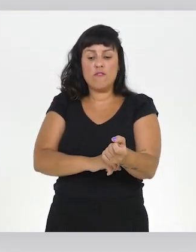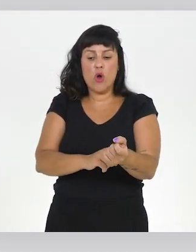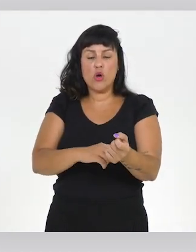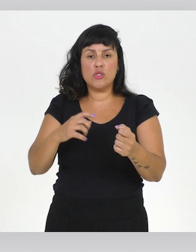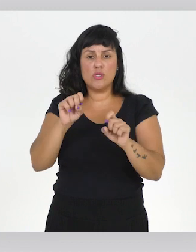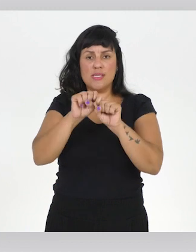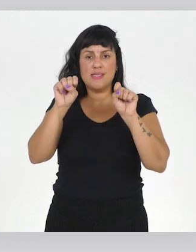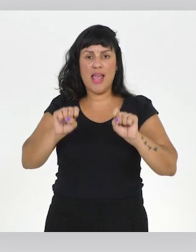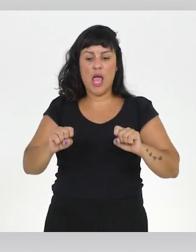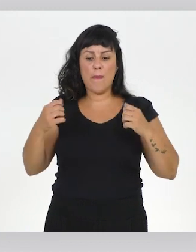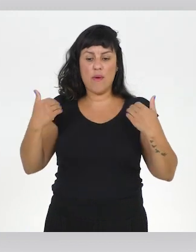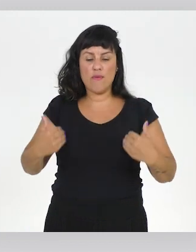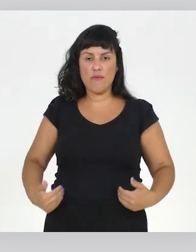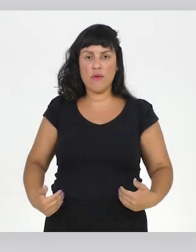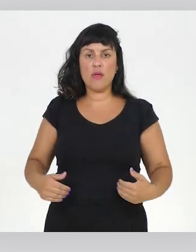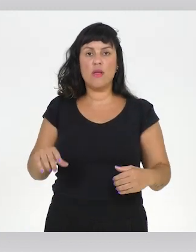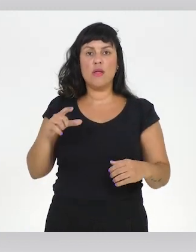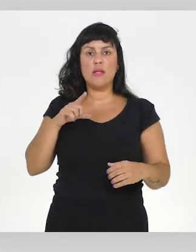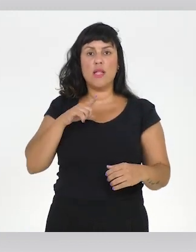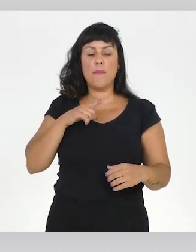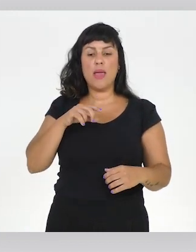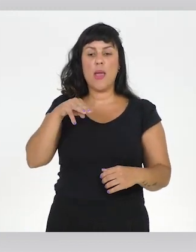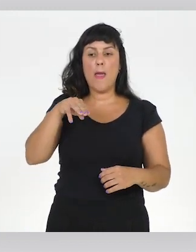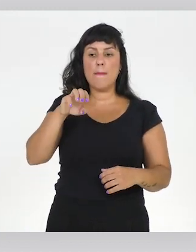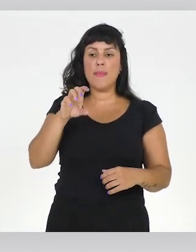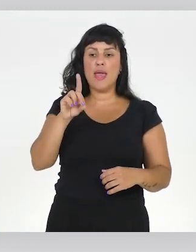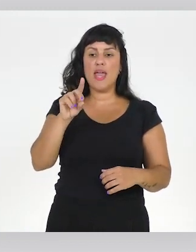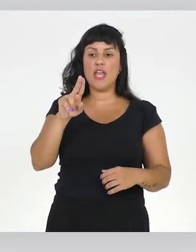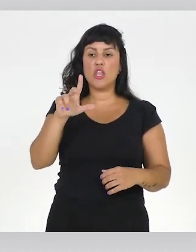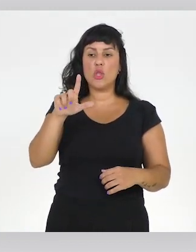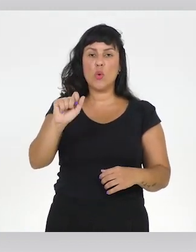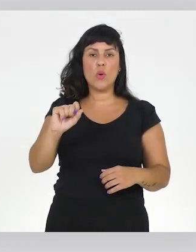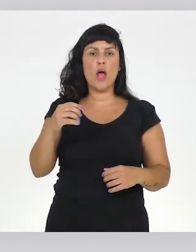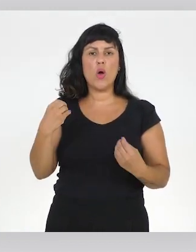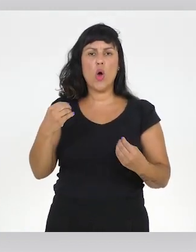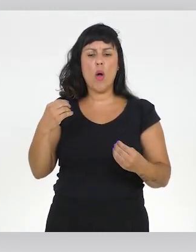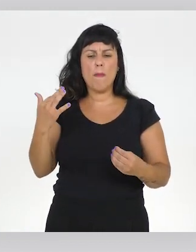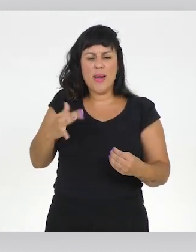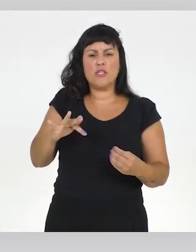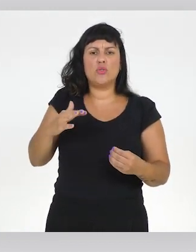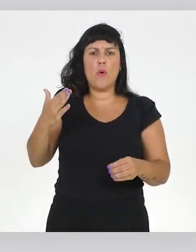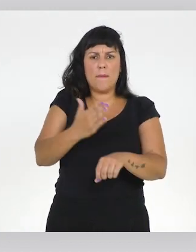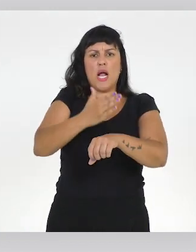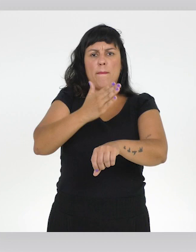as lesões na medula, as lesões nervosas periféricas e outras condições clínicas.